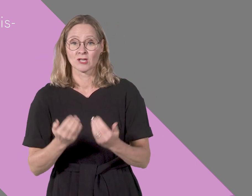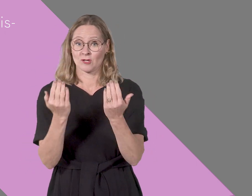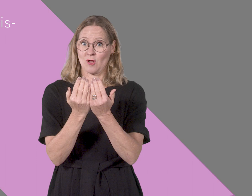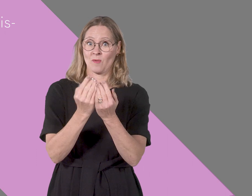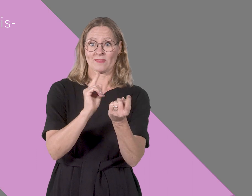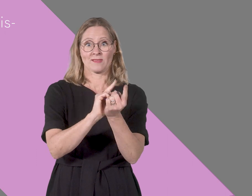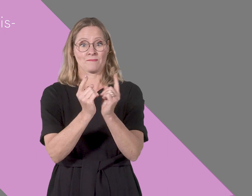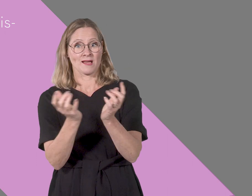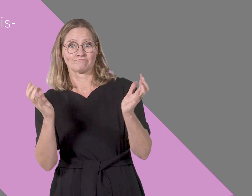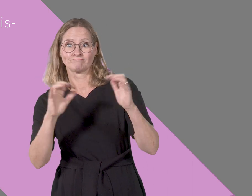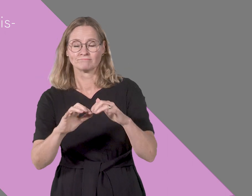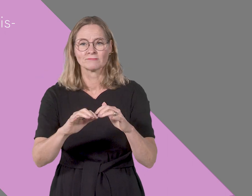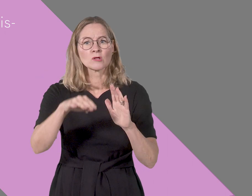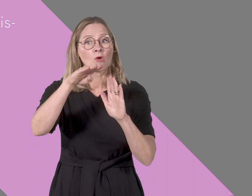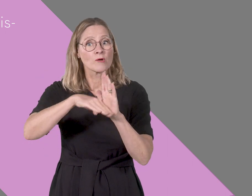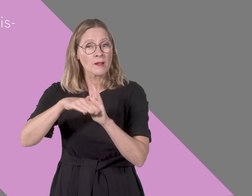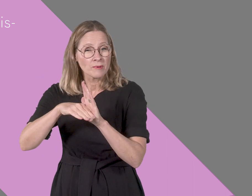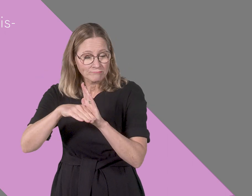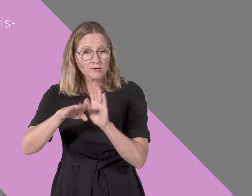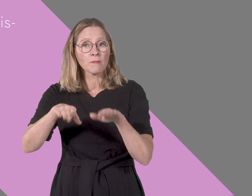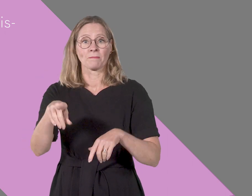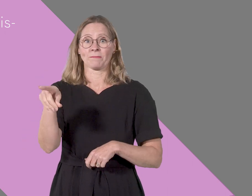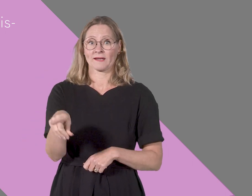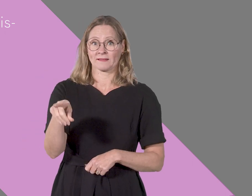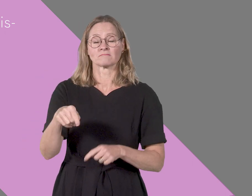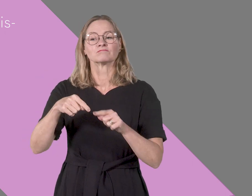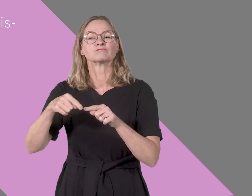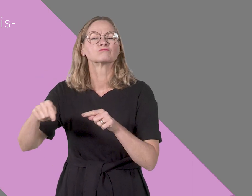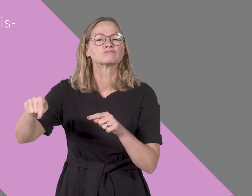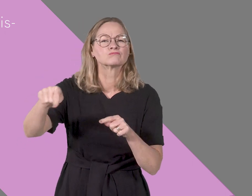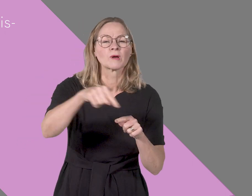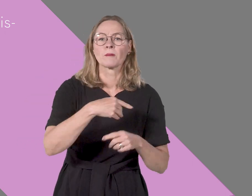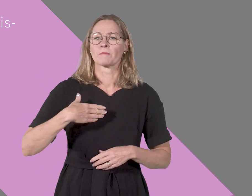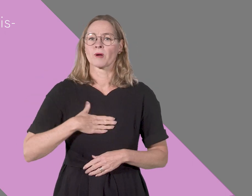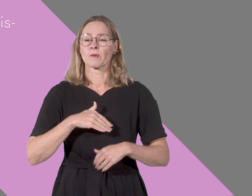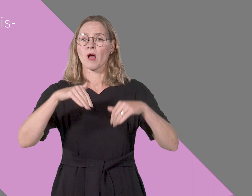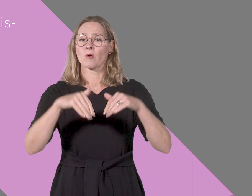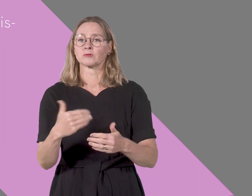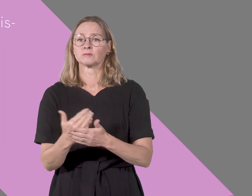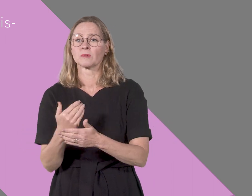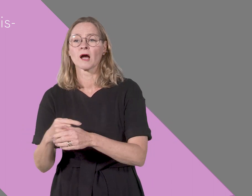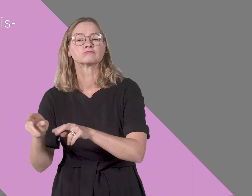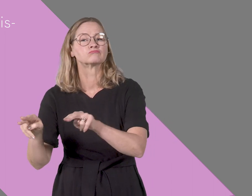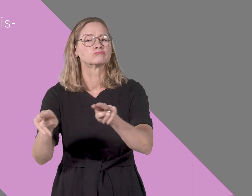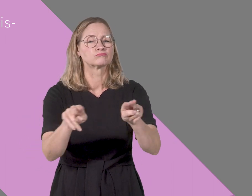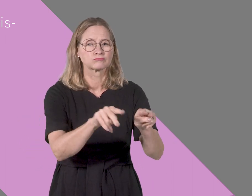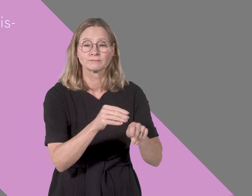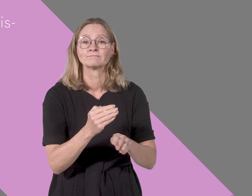Koulutapaamisen ohjelmassa oli perjantaina kierros Porvoon hautausmaalla, -